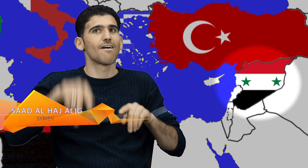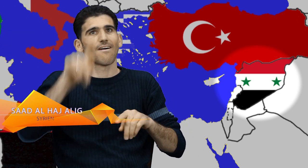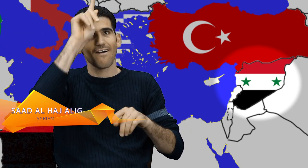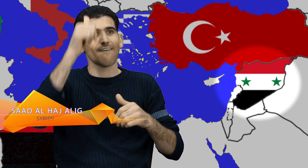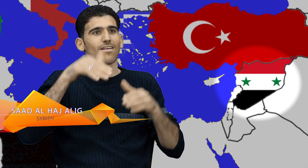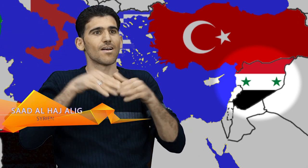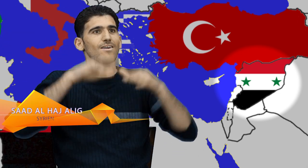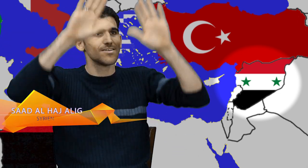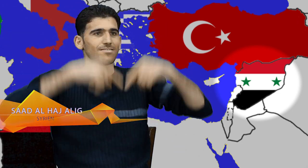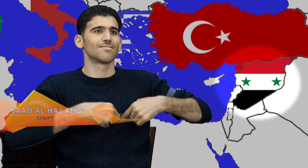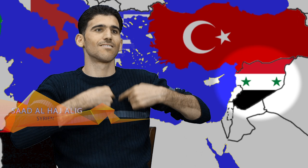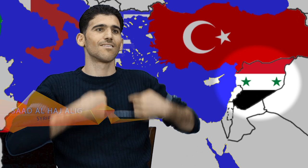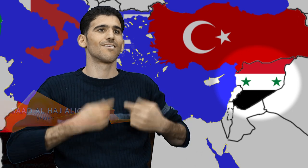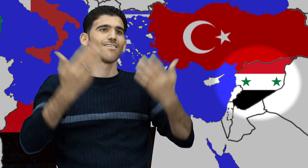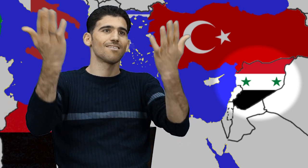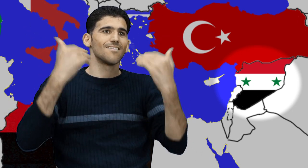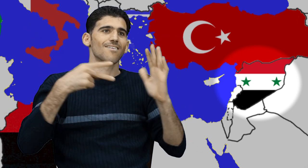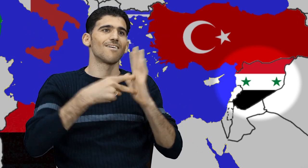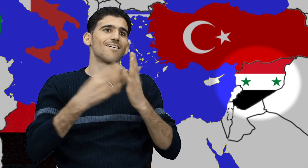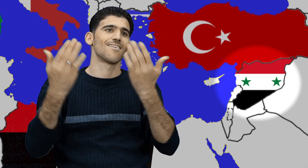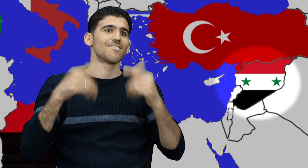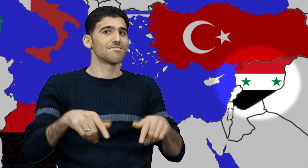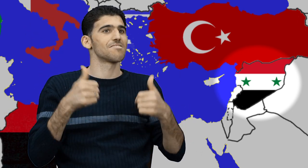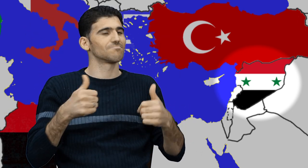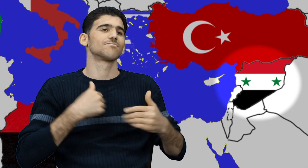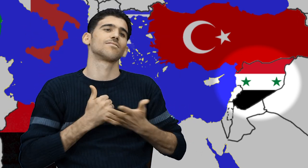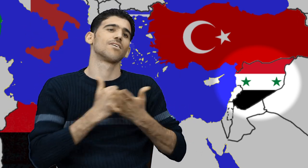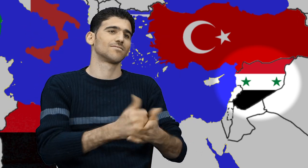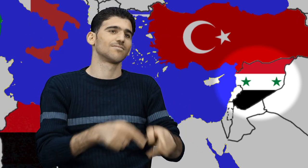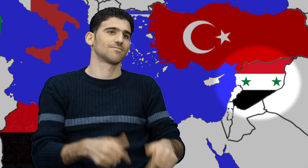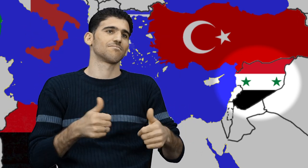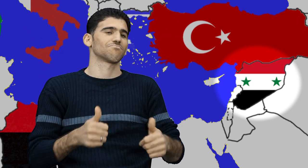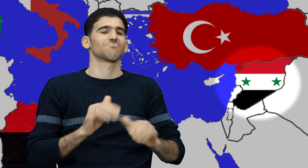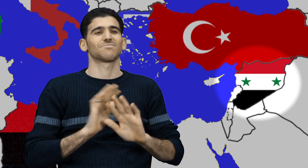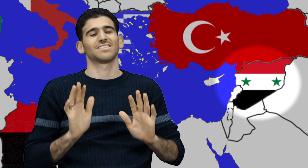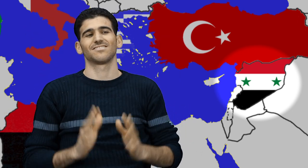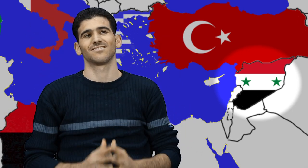Deutschland ist ein gutes Land, Merkel heißt uns Syrer willkommen. Das ist fatastisch!